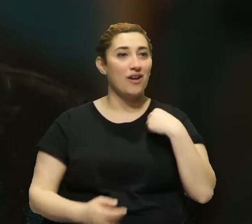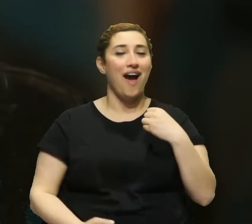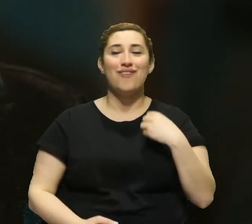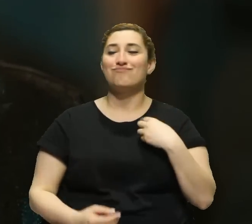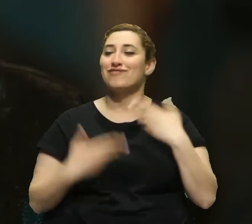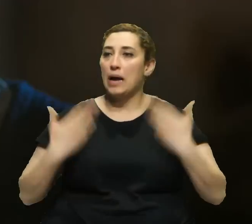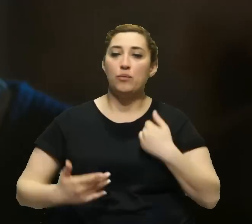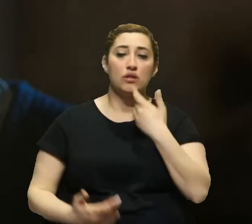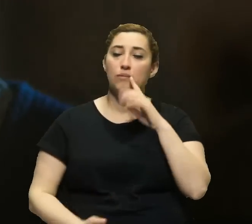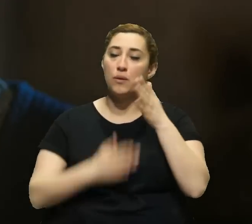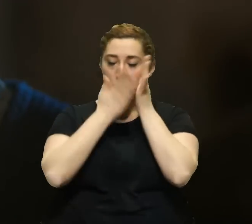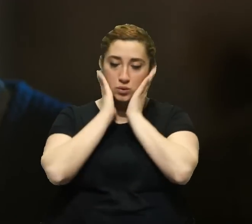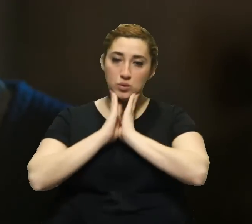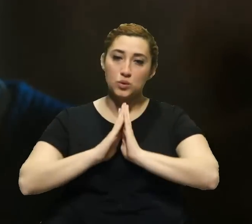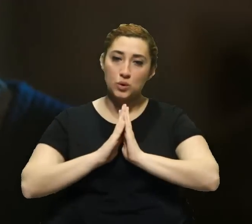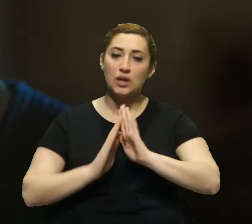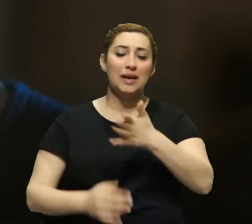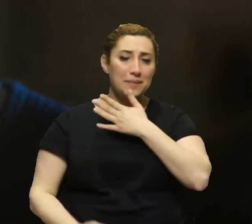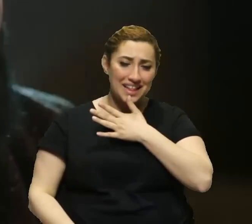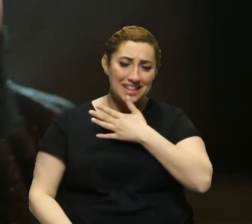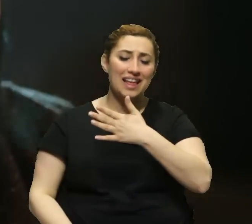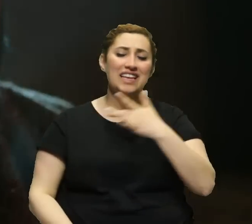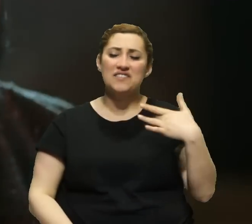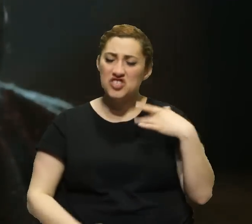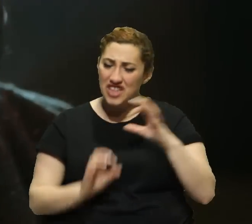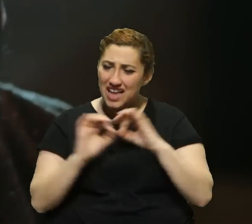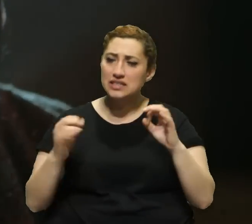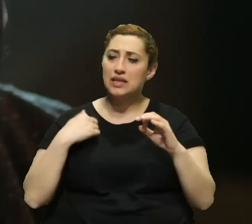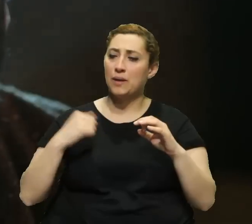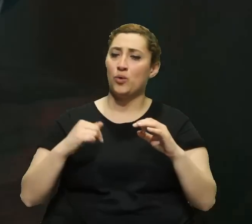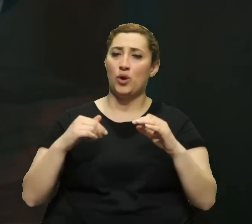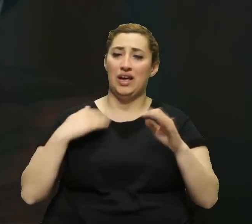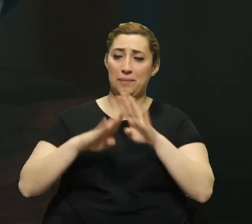Çok şükür âlimi de, zalimi de tanıdık, bildik şu kapıdan içeri.